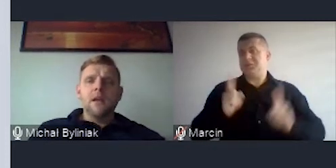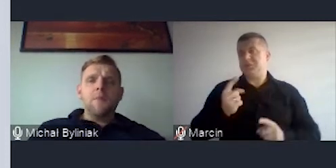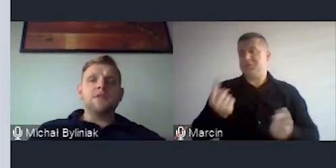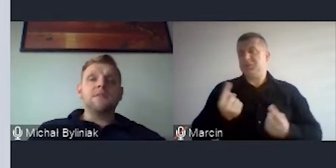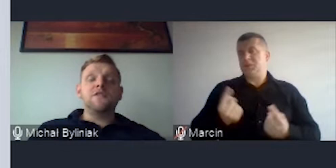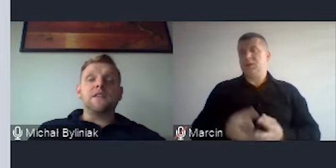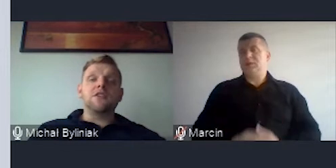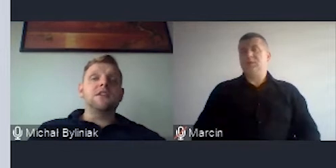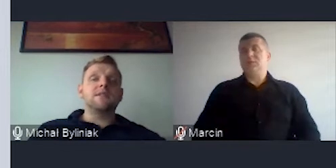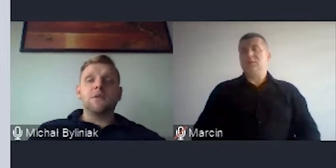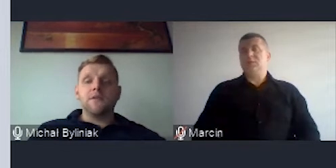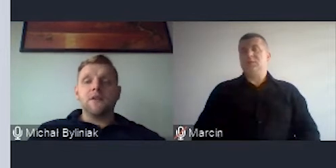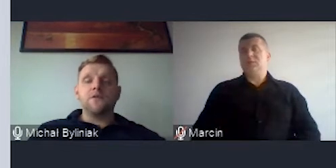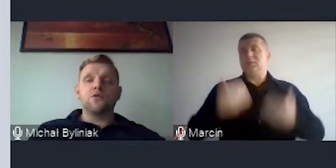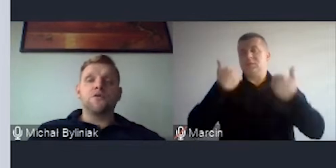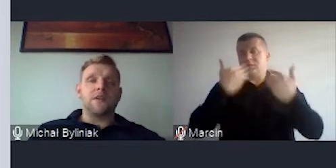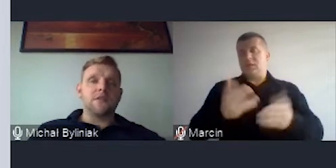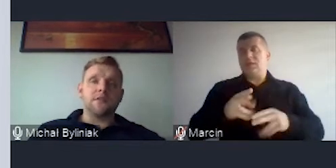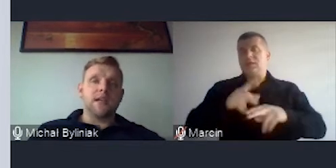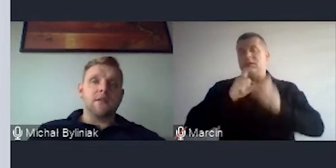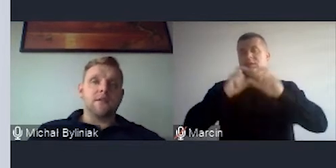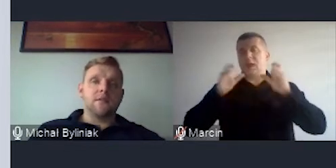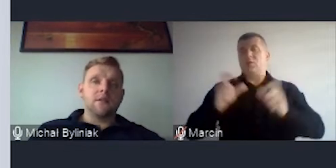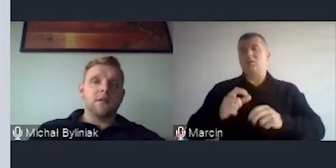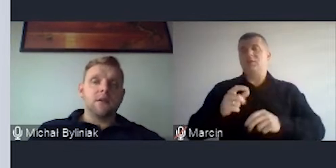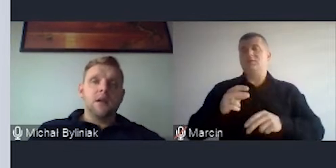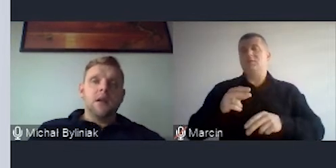Poza tym świadczenia z zakładowego funduszu świadczeń socjalnych.